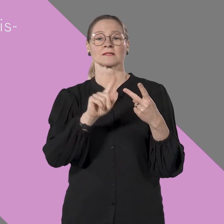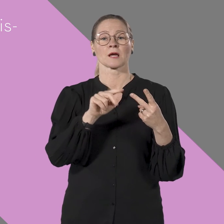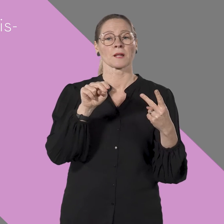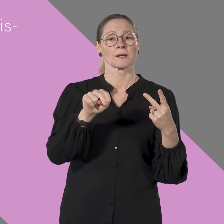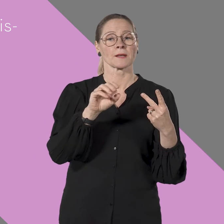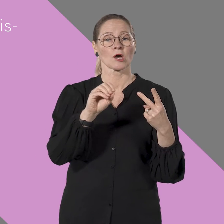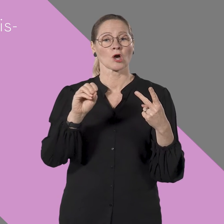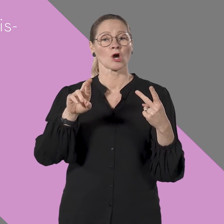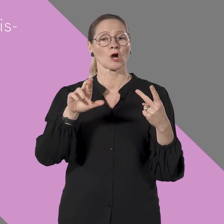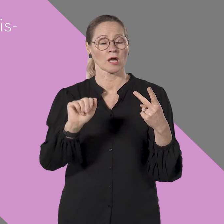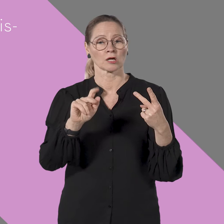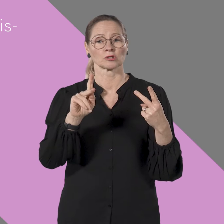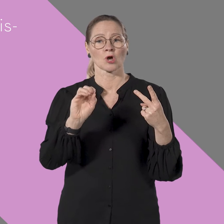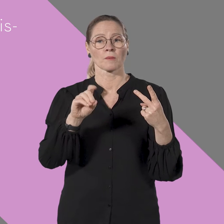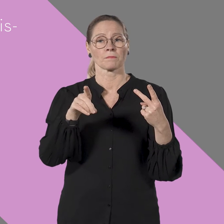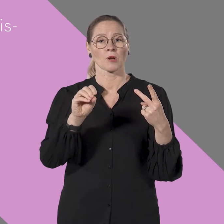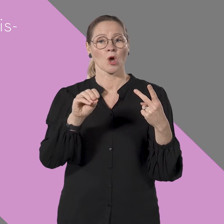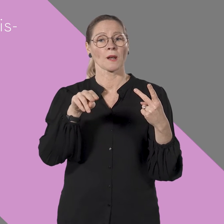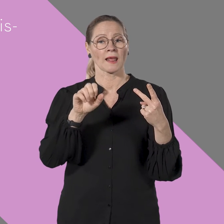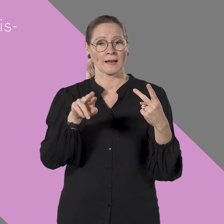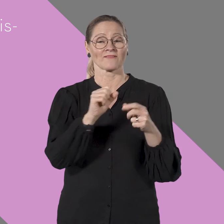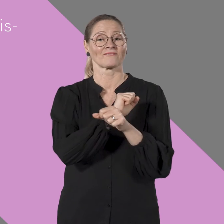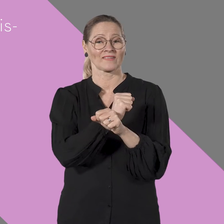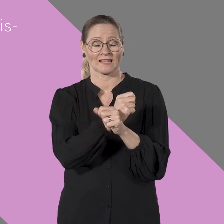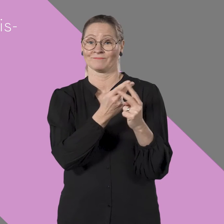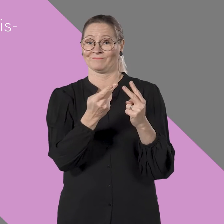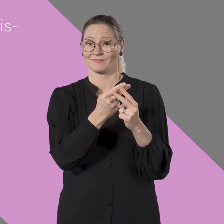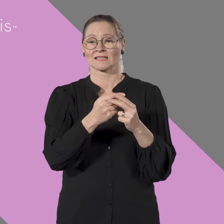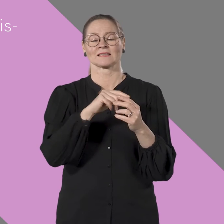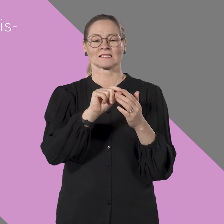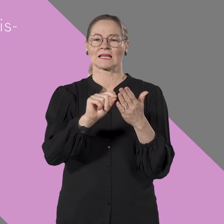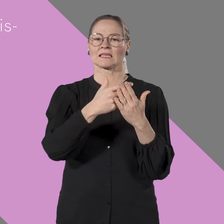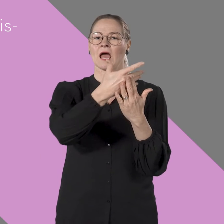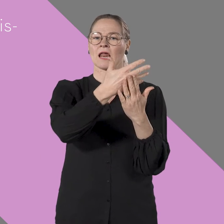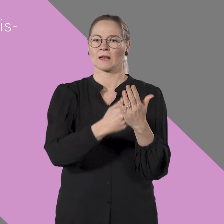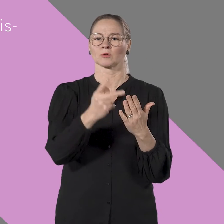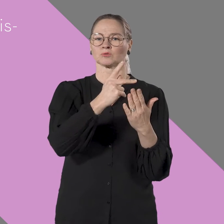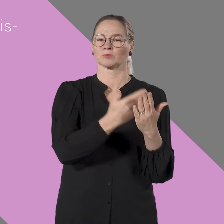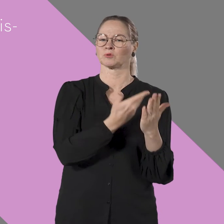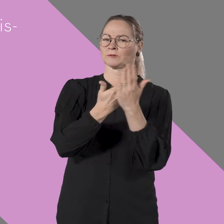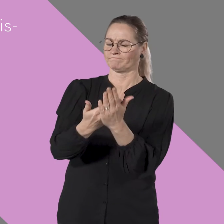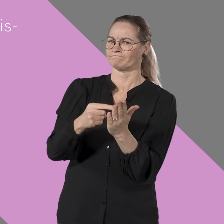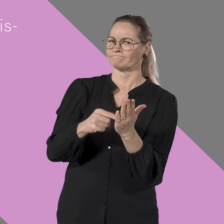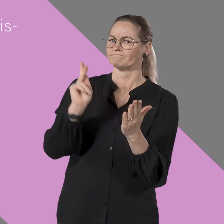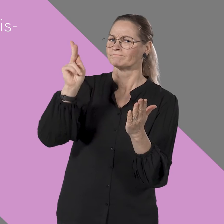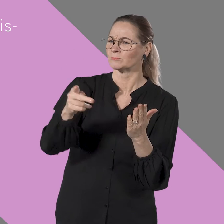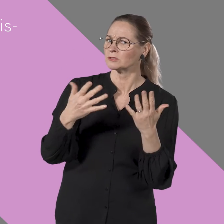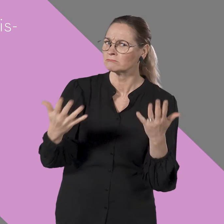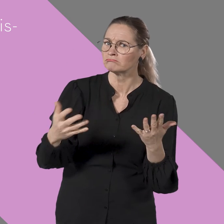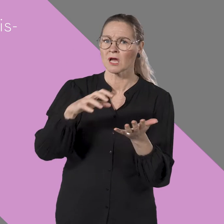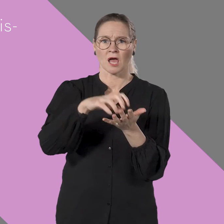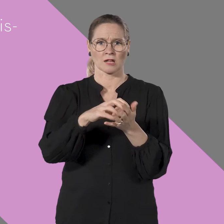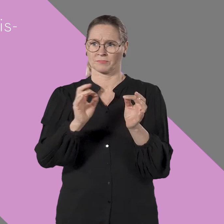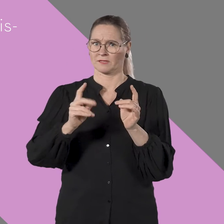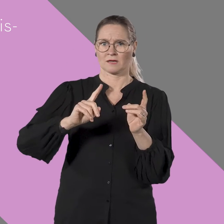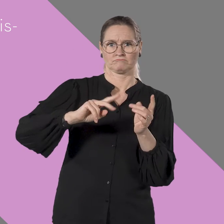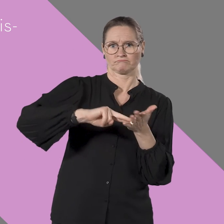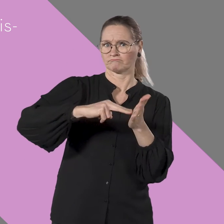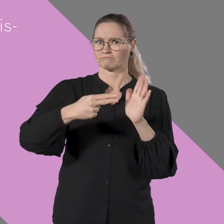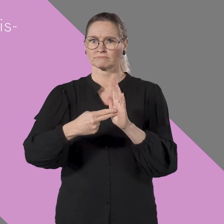ja Noora Koponen (vihr) kysyivät, miten hallitus aikoo varmistaa -